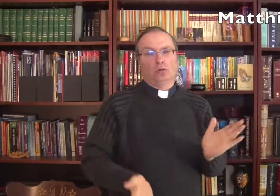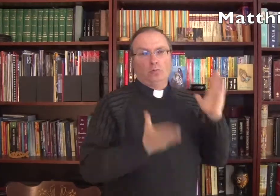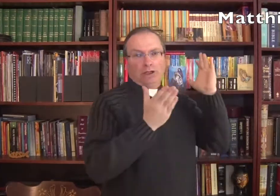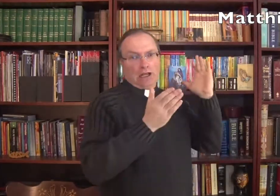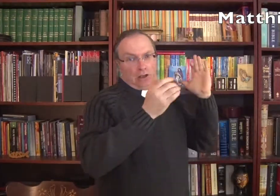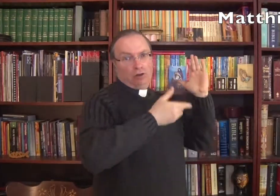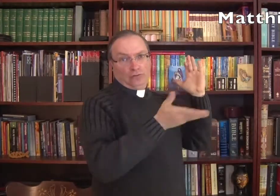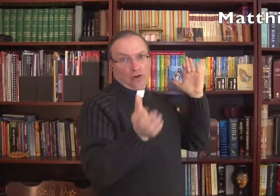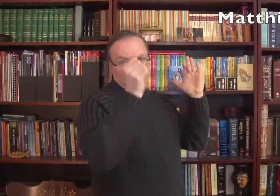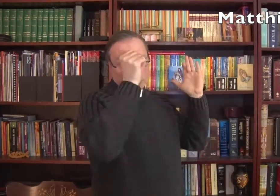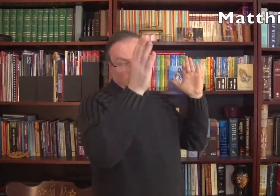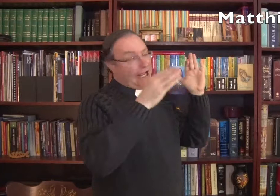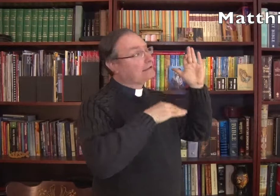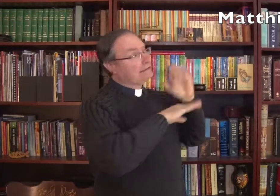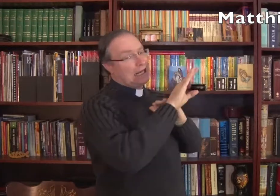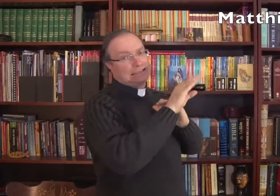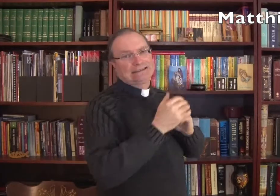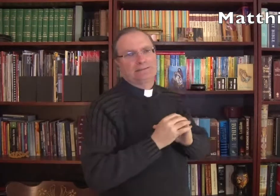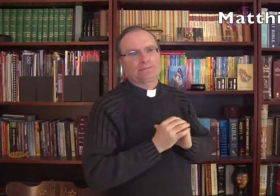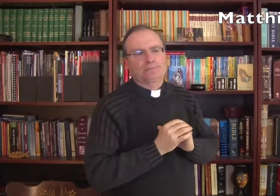auprès de votre Père céleste.